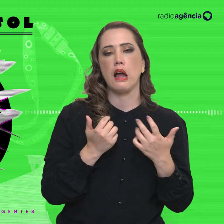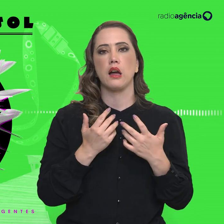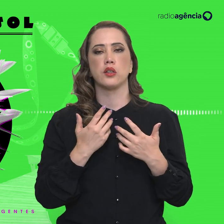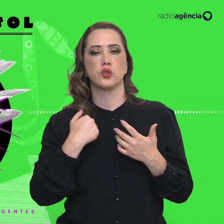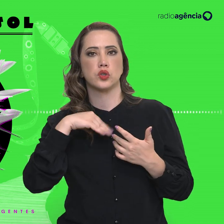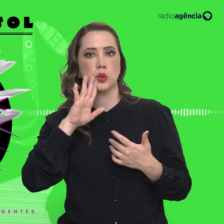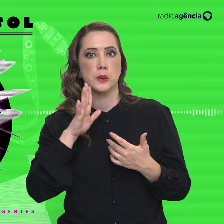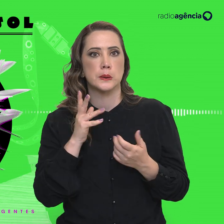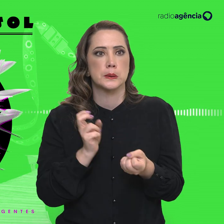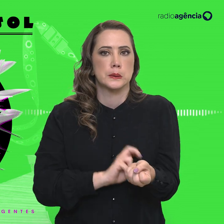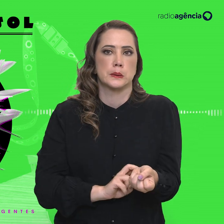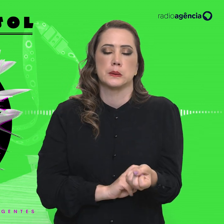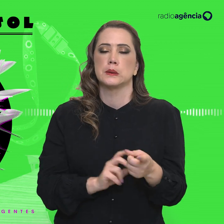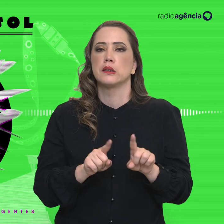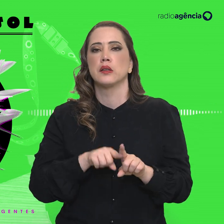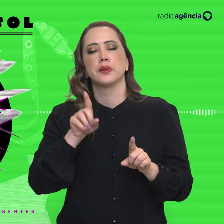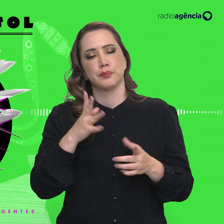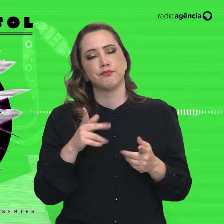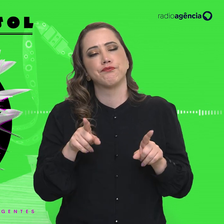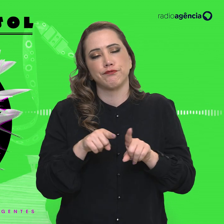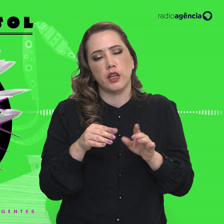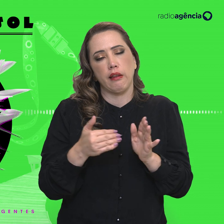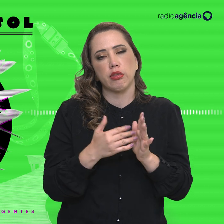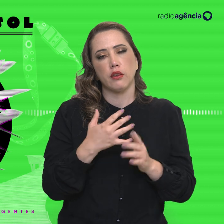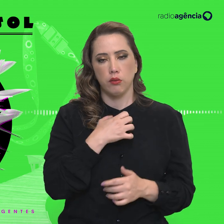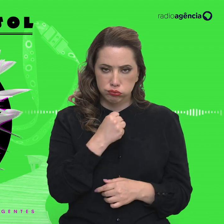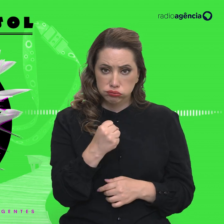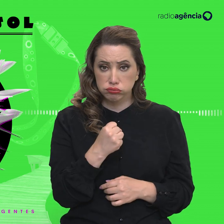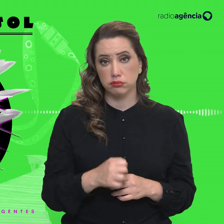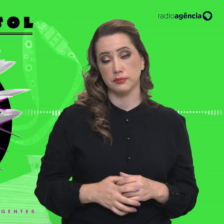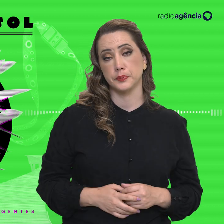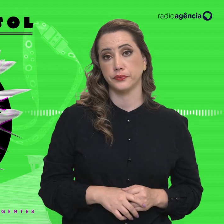[Leyberson] No caso do Pedro, ele não negava a possibilidade da neurodivergência.